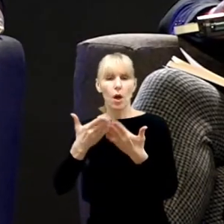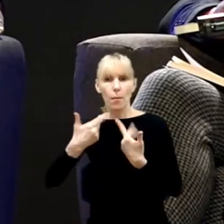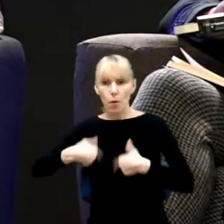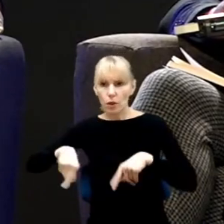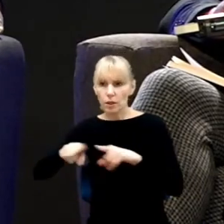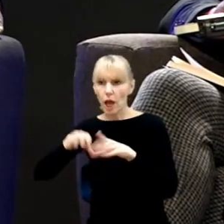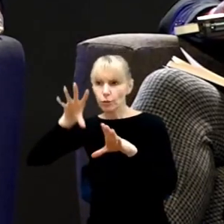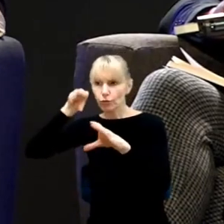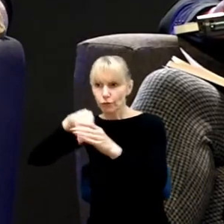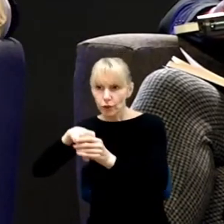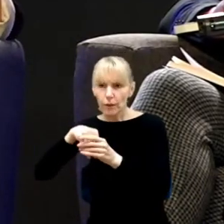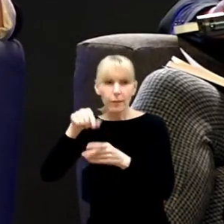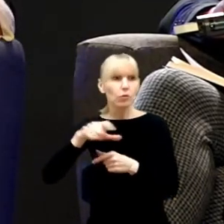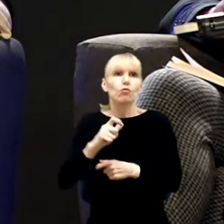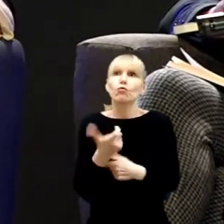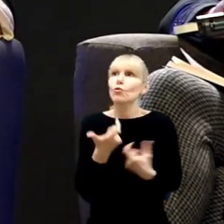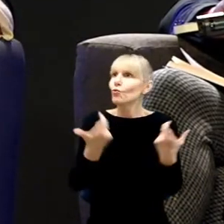Nie chodzi tylko o politykę mieszkaniową,